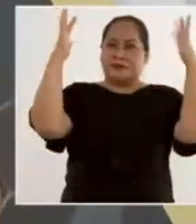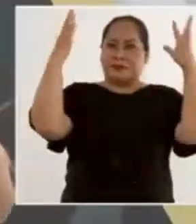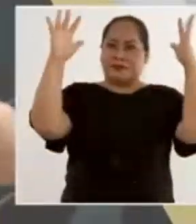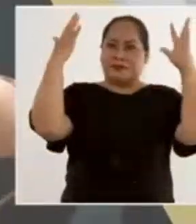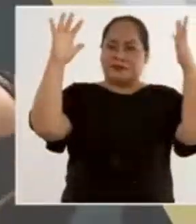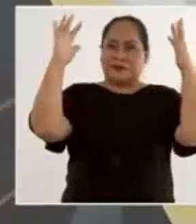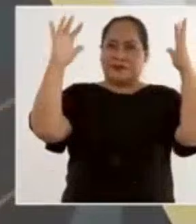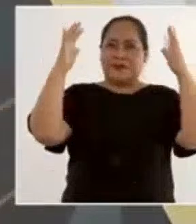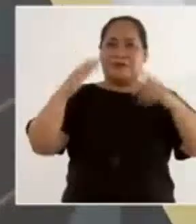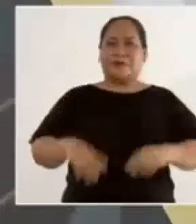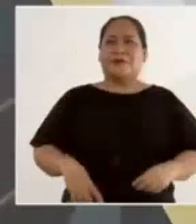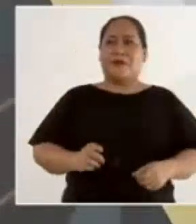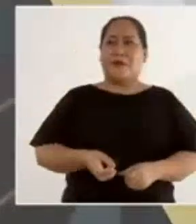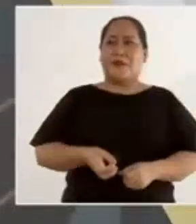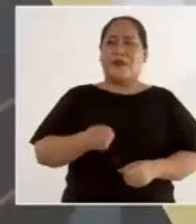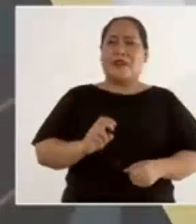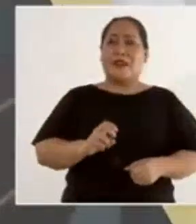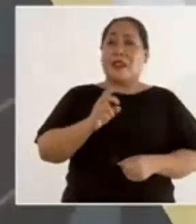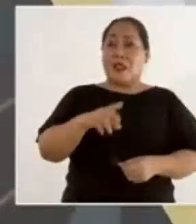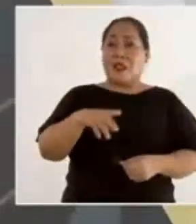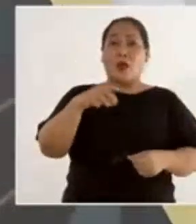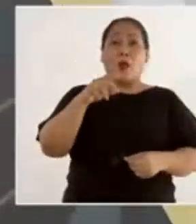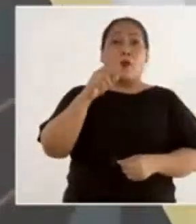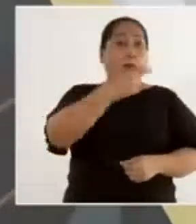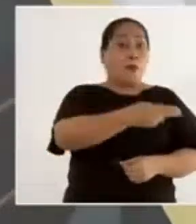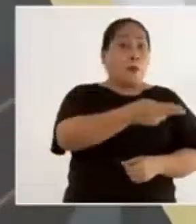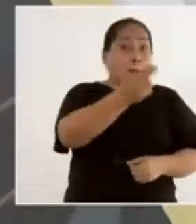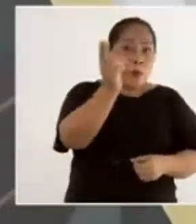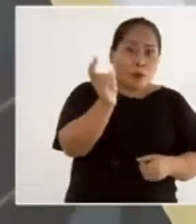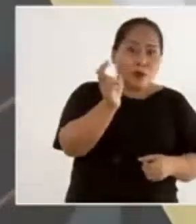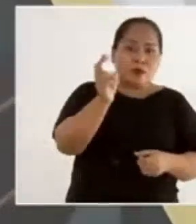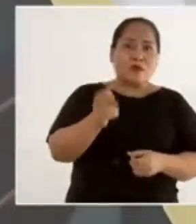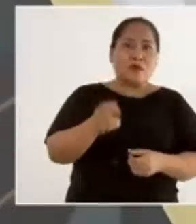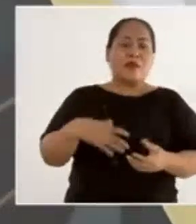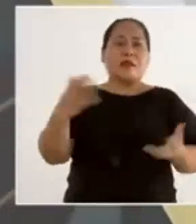Es por ustedes que este hospital es tan grande. Me consta porque le comentaba a